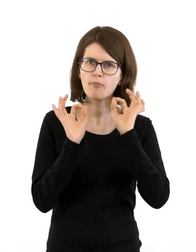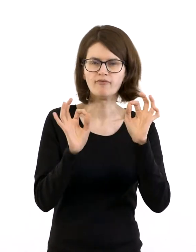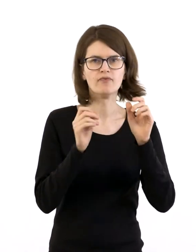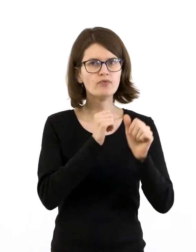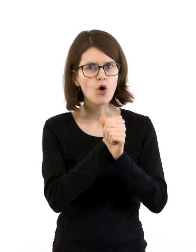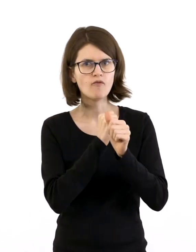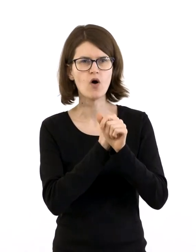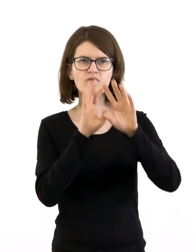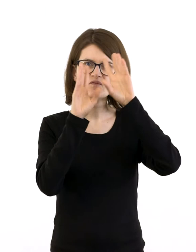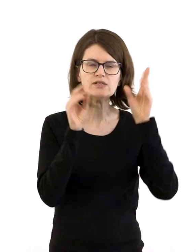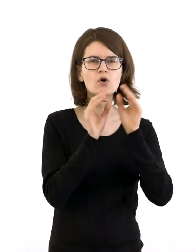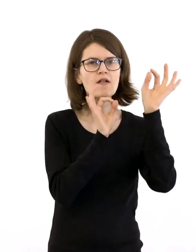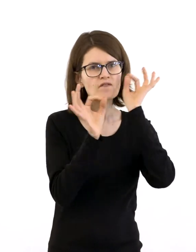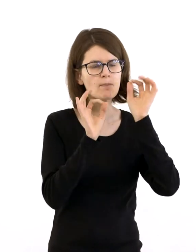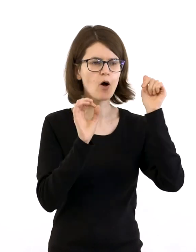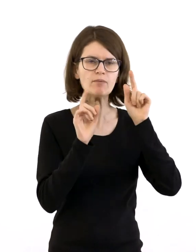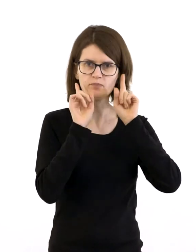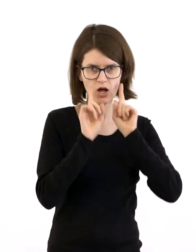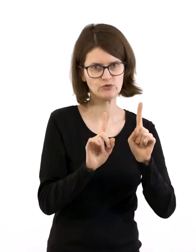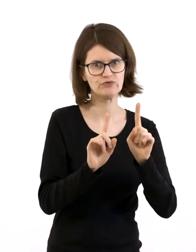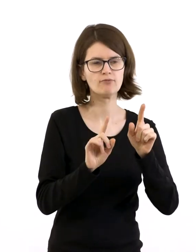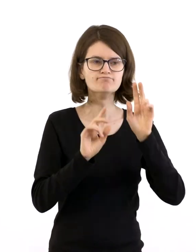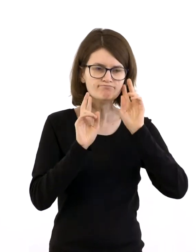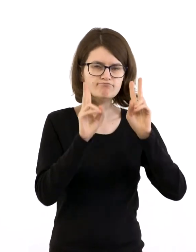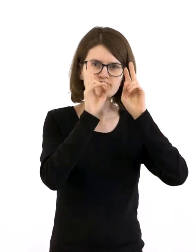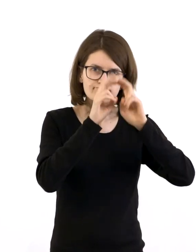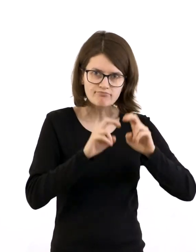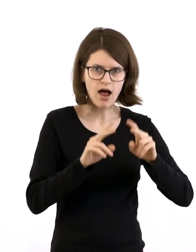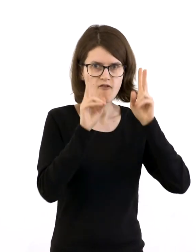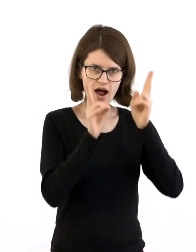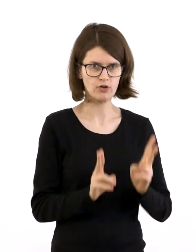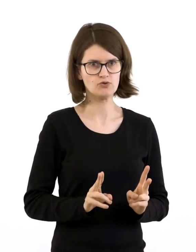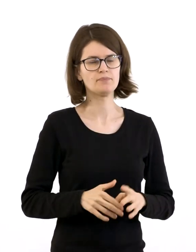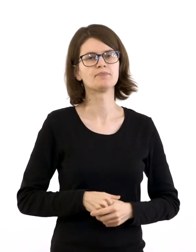Wszystkie dane i informacje powinny być prawdziwe i poparte odpowiednimi dowodami, faktycznymi analizami.